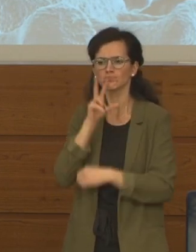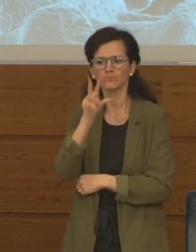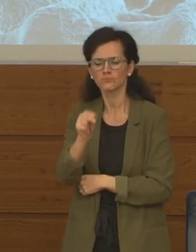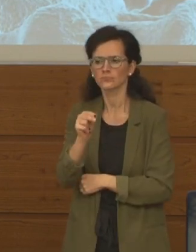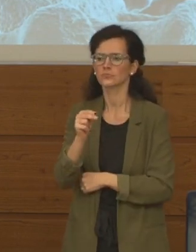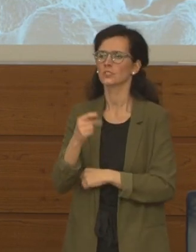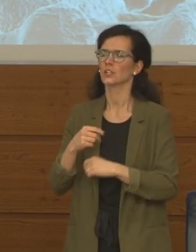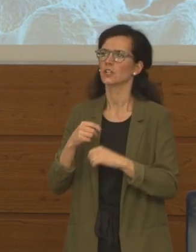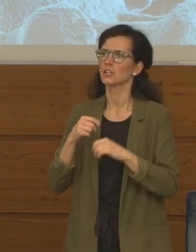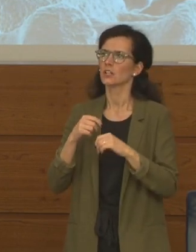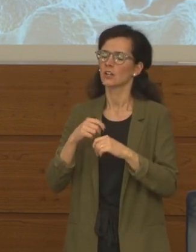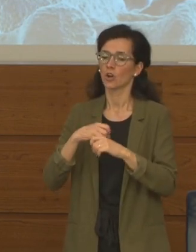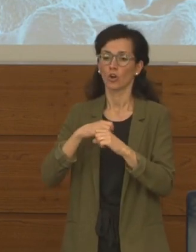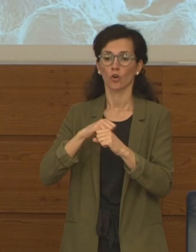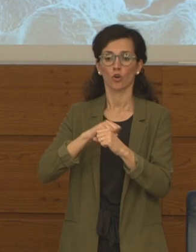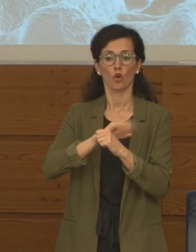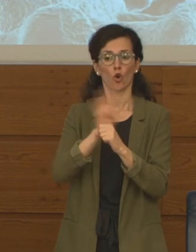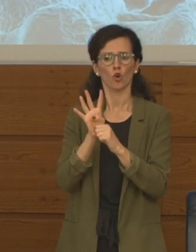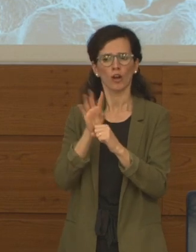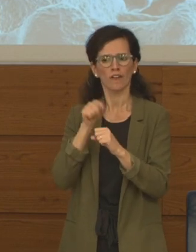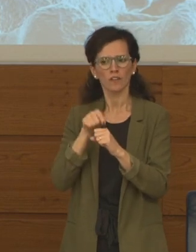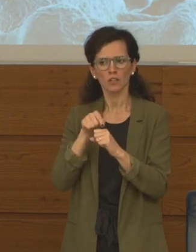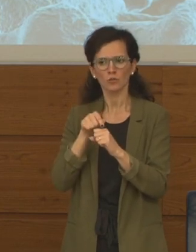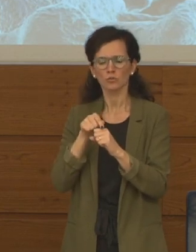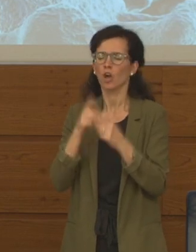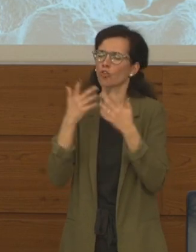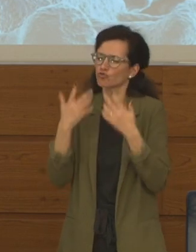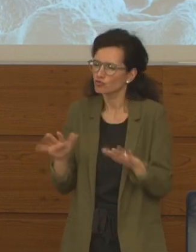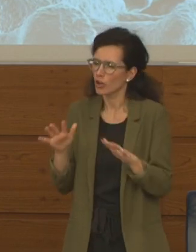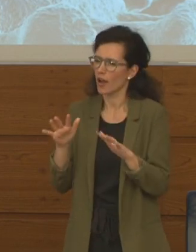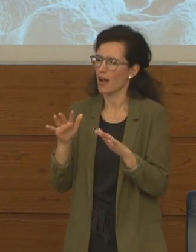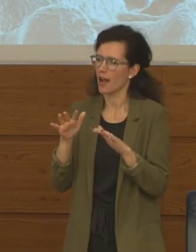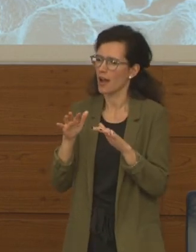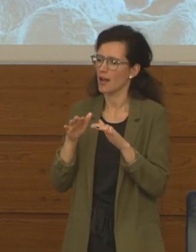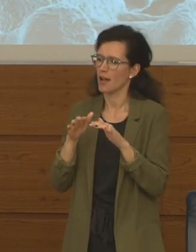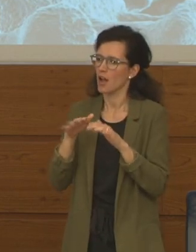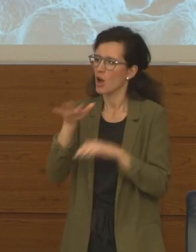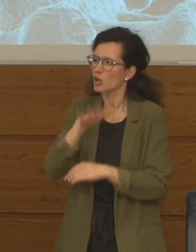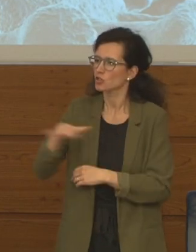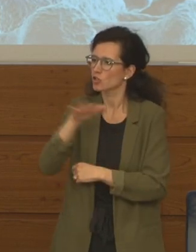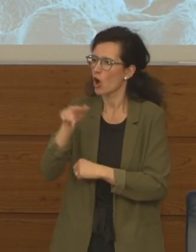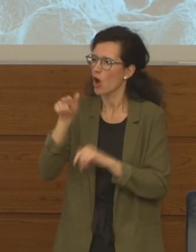coronavirus fosse già presente nelle zone oggi considerate rosse,